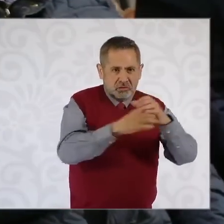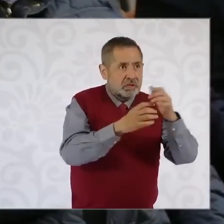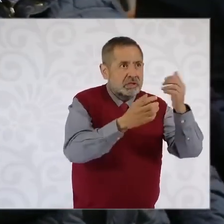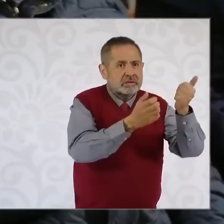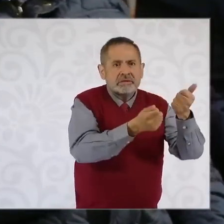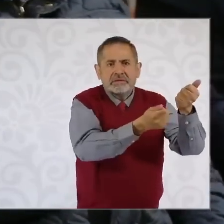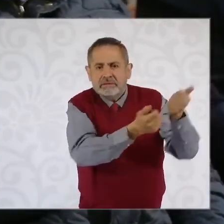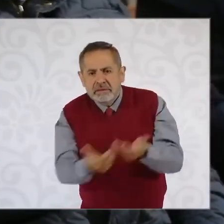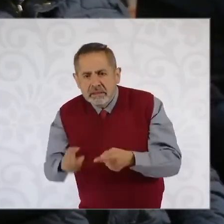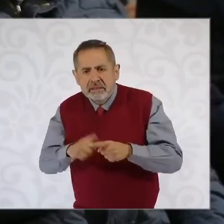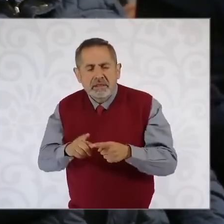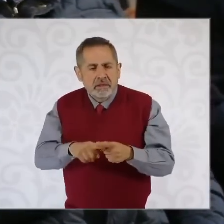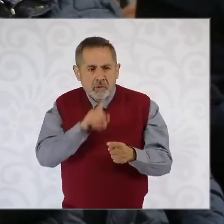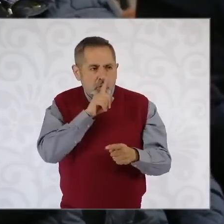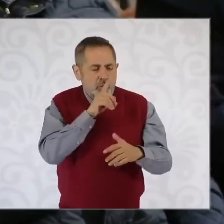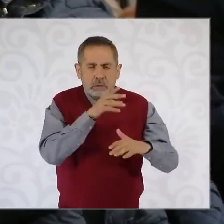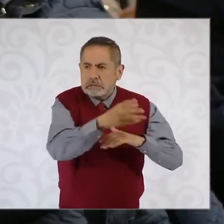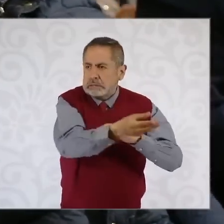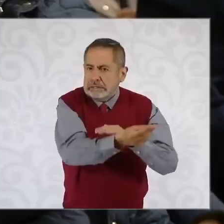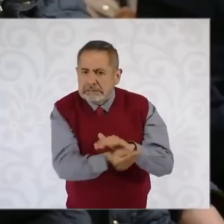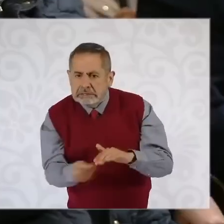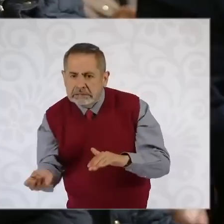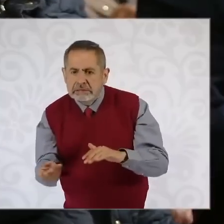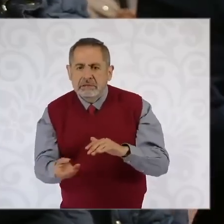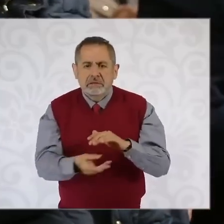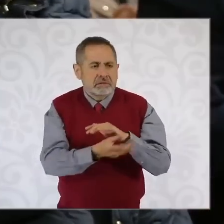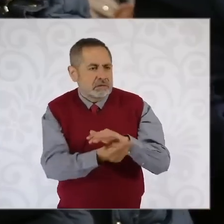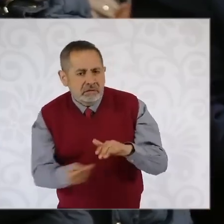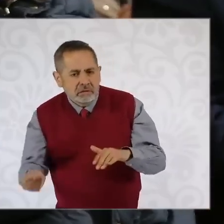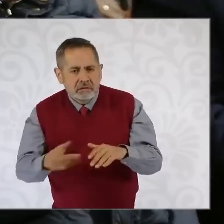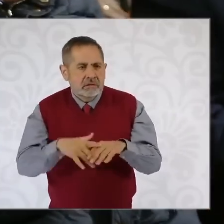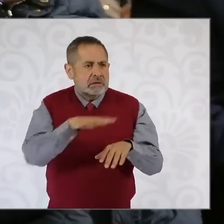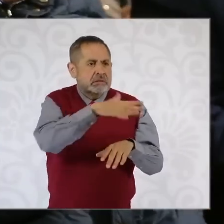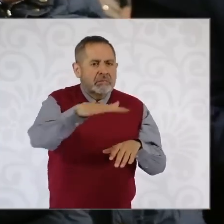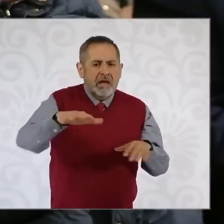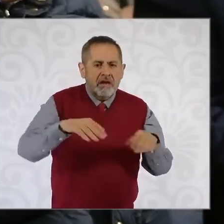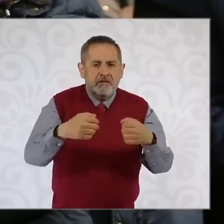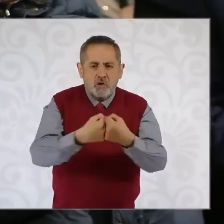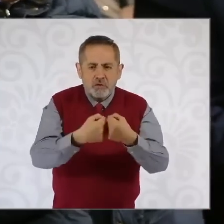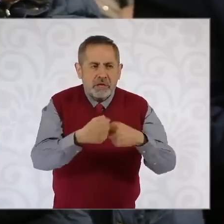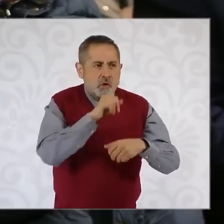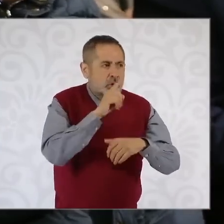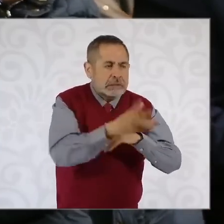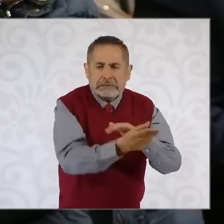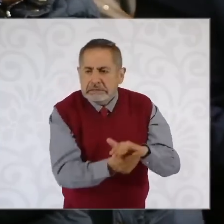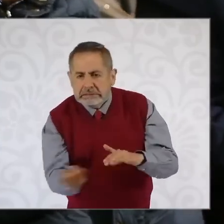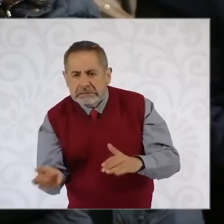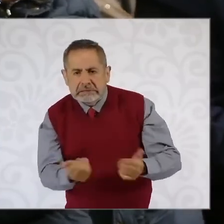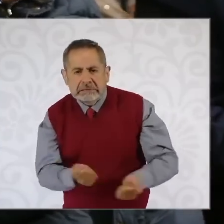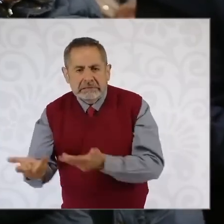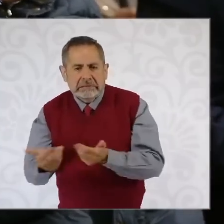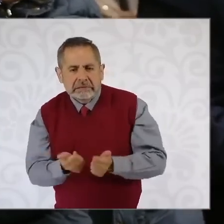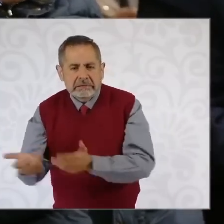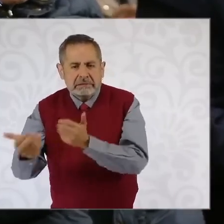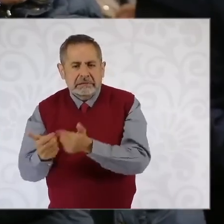llegan a través de el mar de los mares a través de las garitas Y por supuesto también eh en los